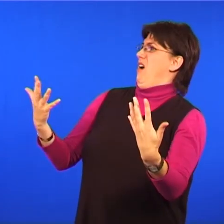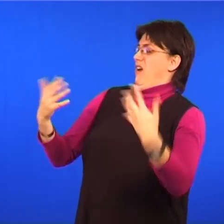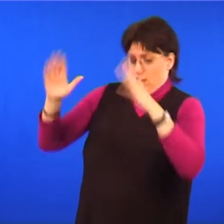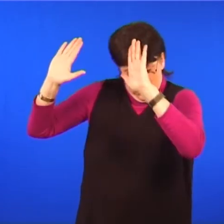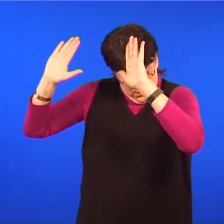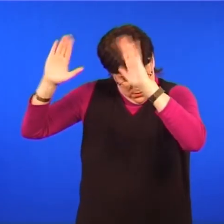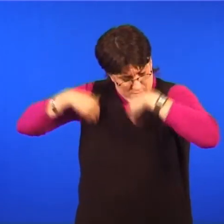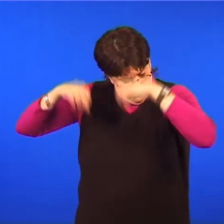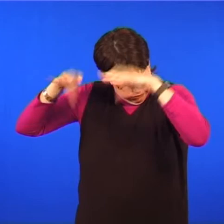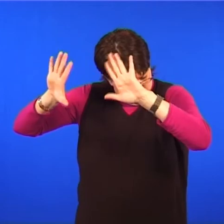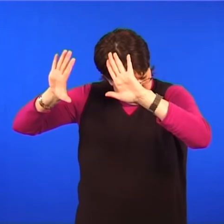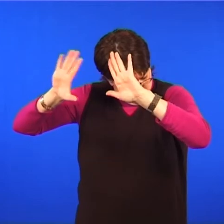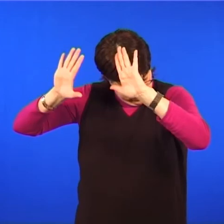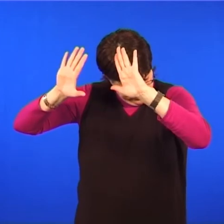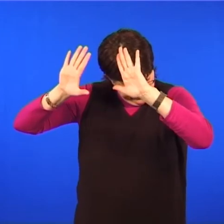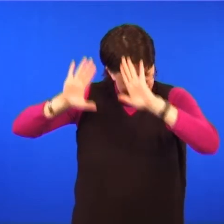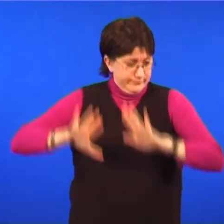Ég held það sé best ég hætti að biðja þig.“